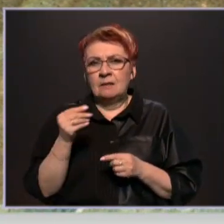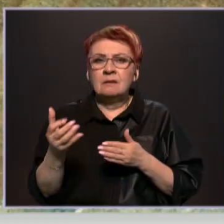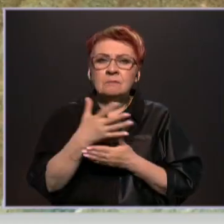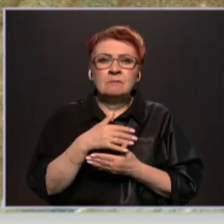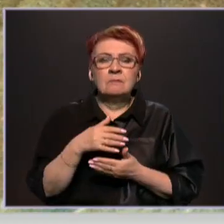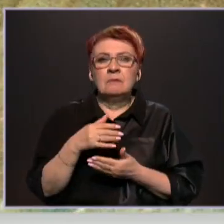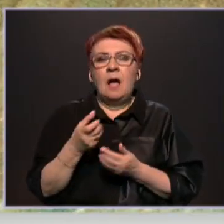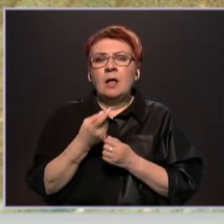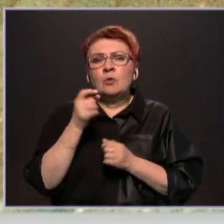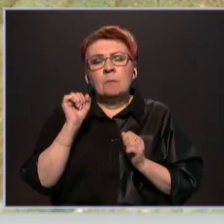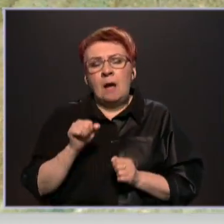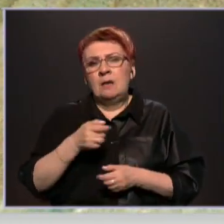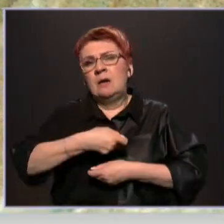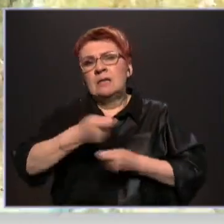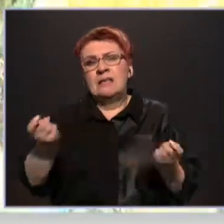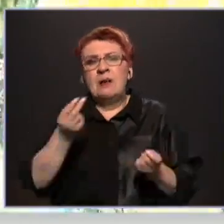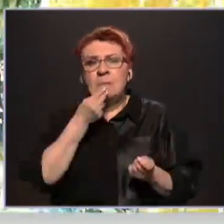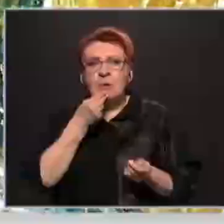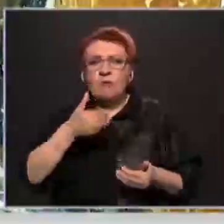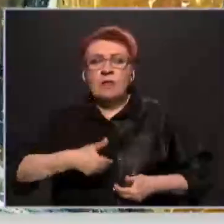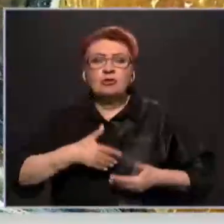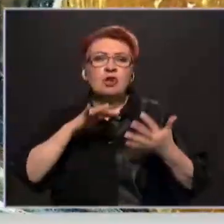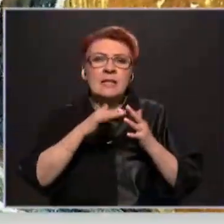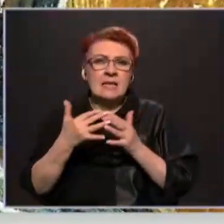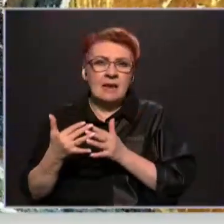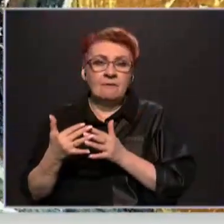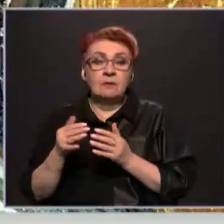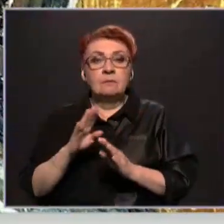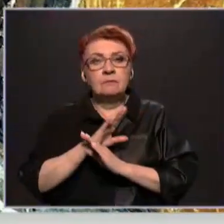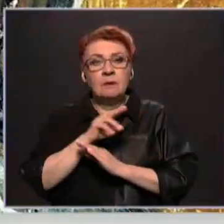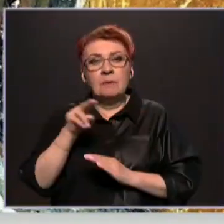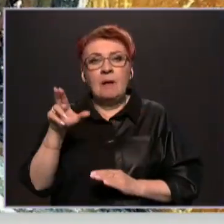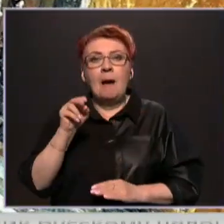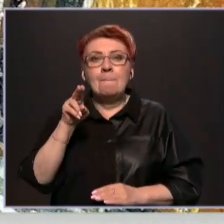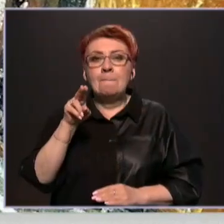и раздавали продукты в голодающие деревни но скончался преподобный аполлоний египетские